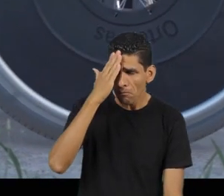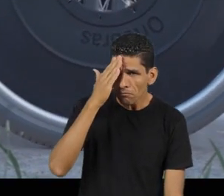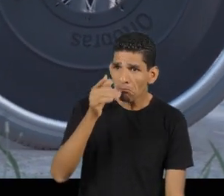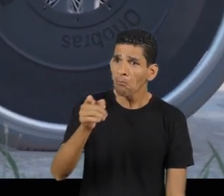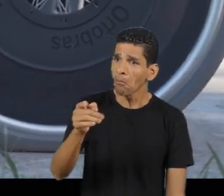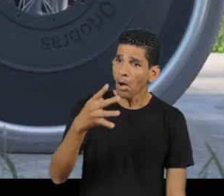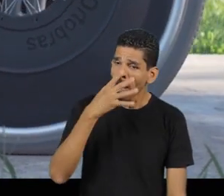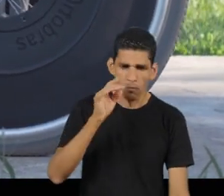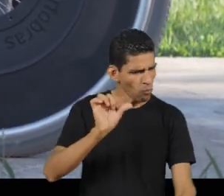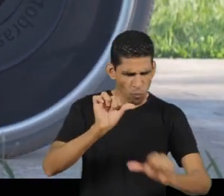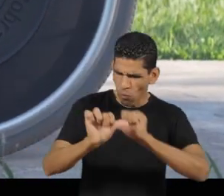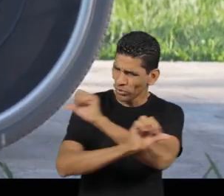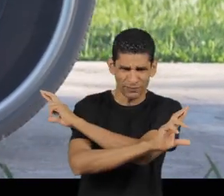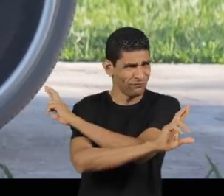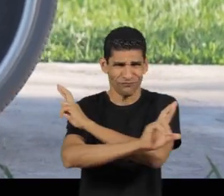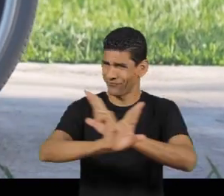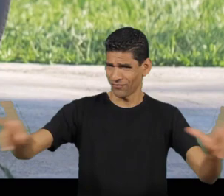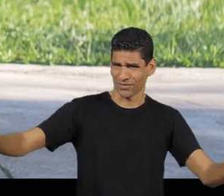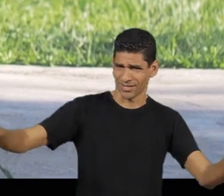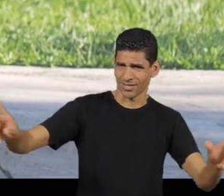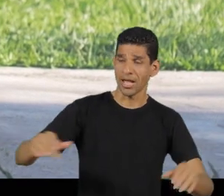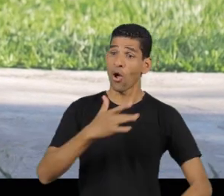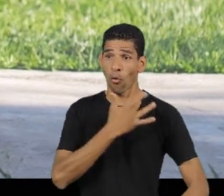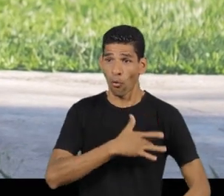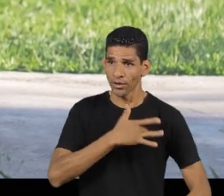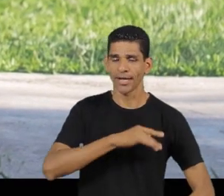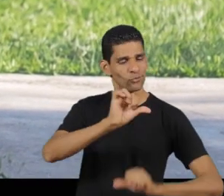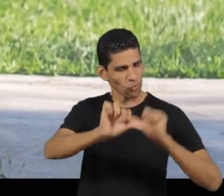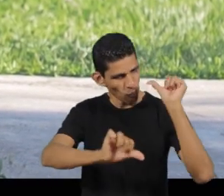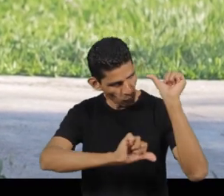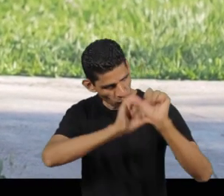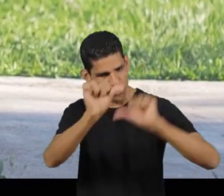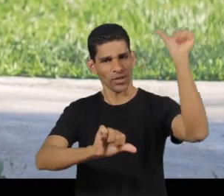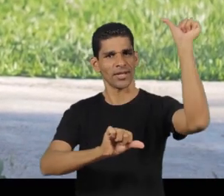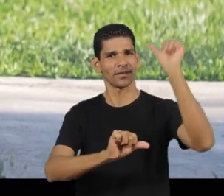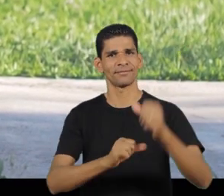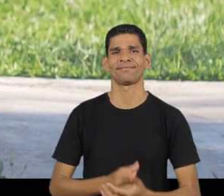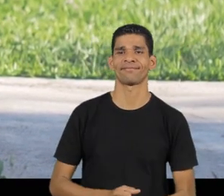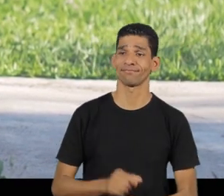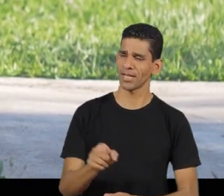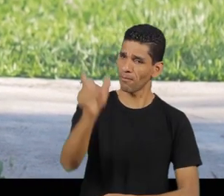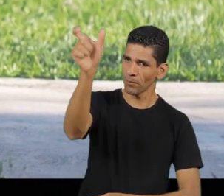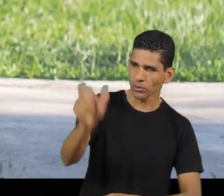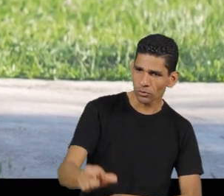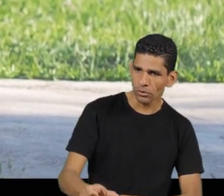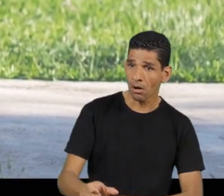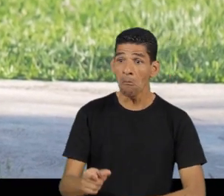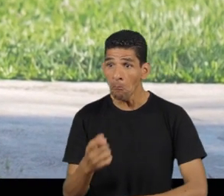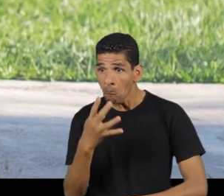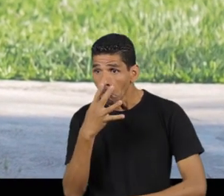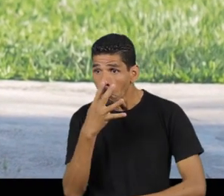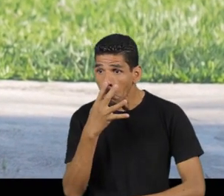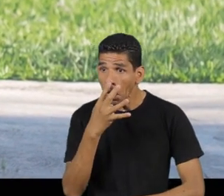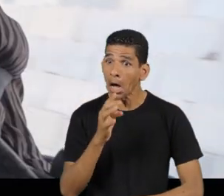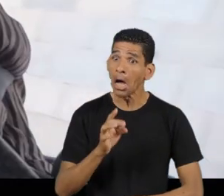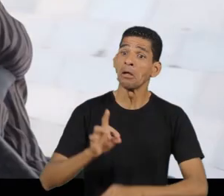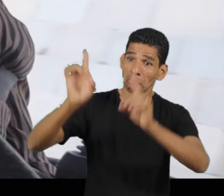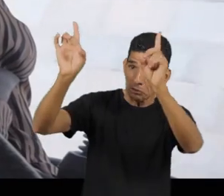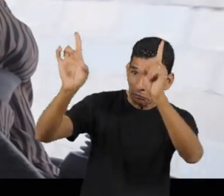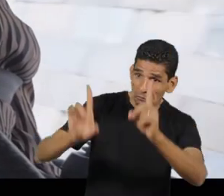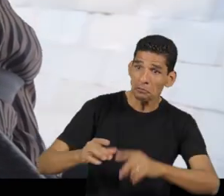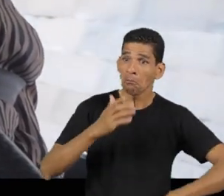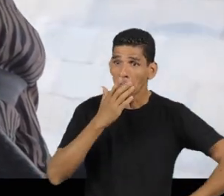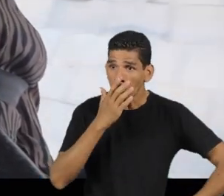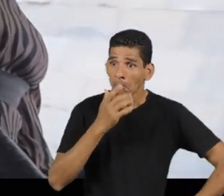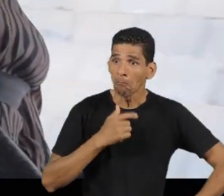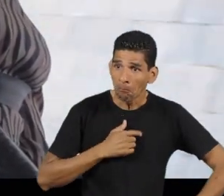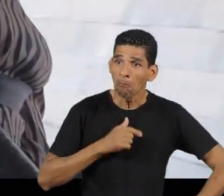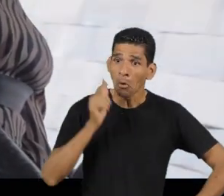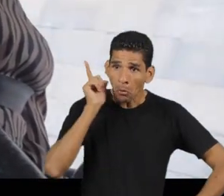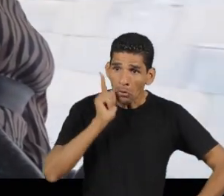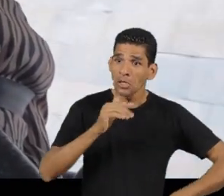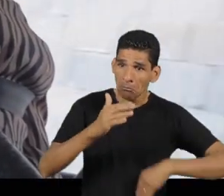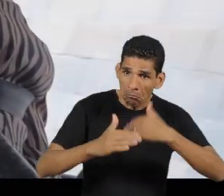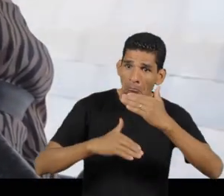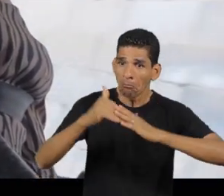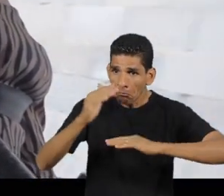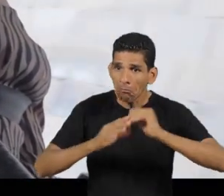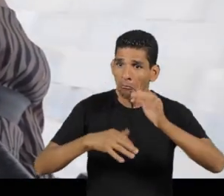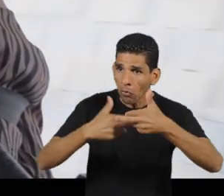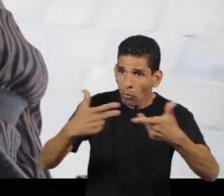essa reação vai para um oposto bem significativo, ao contrário,